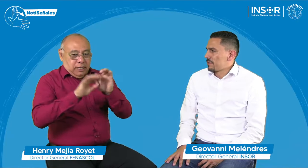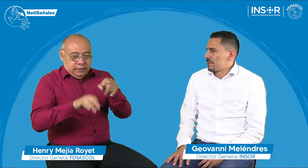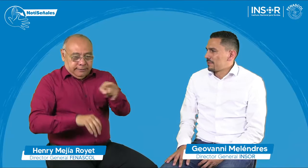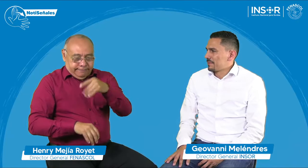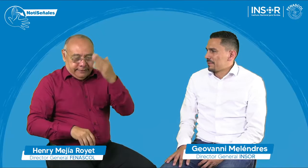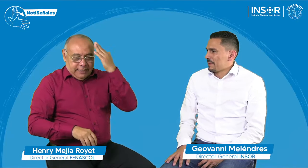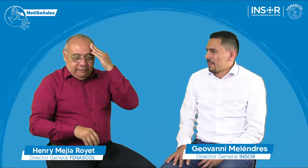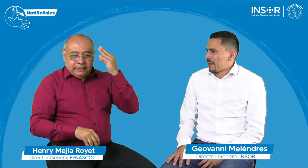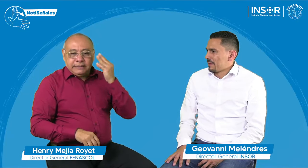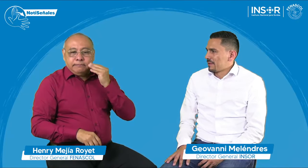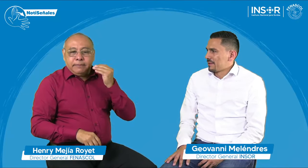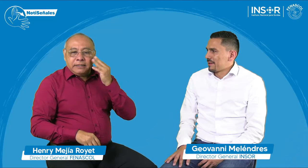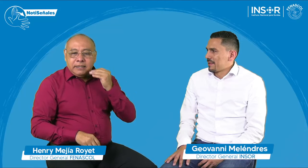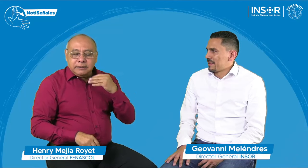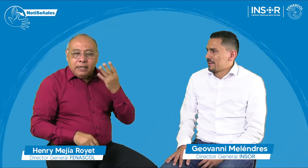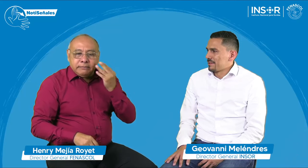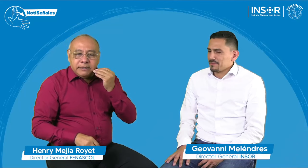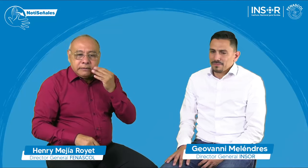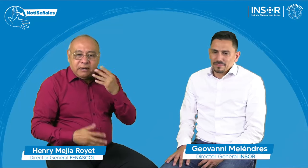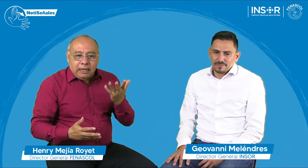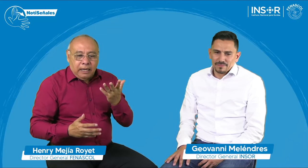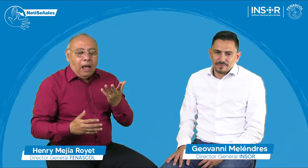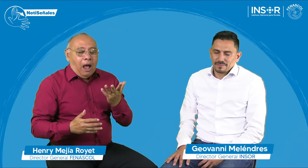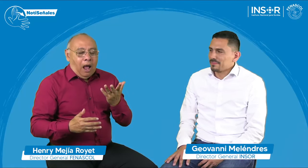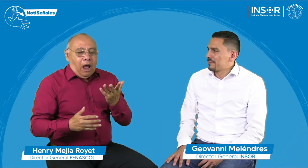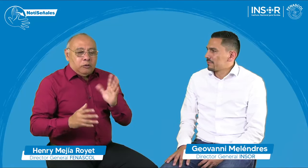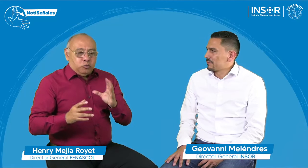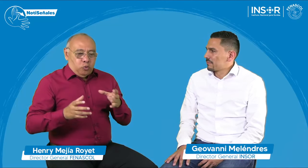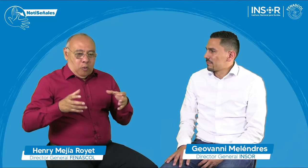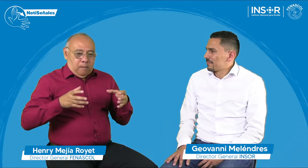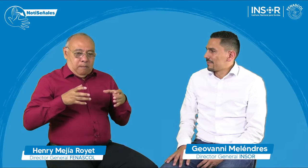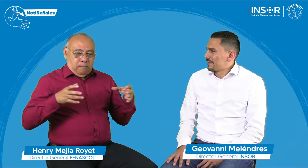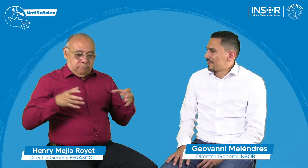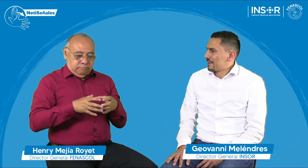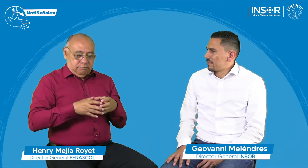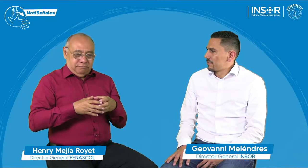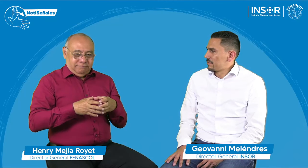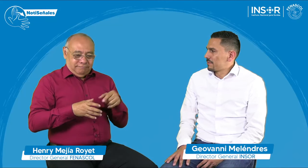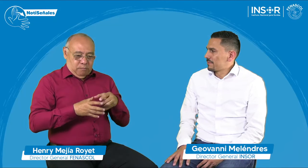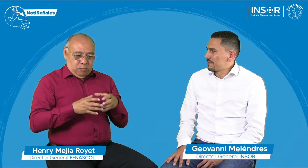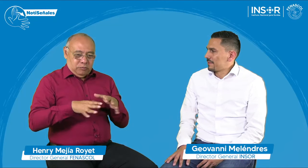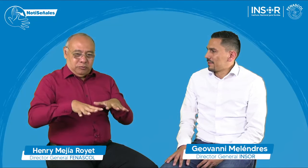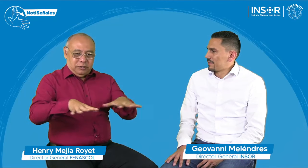todavía nos falta mucho allá hay mucho esa disciplina y el